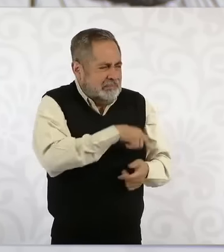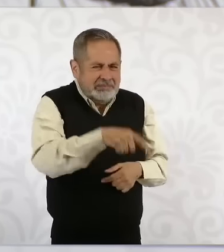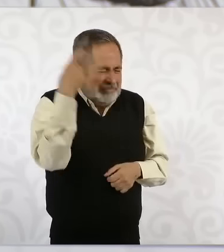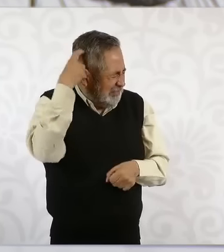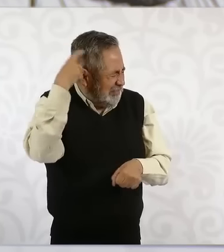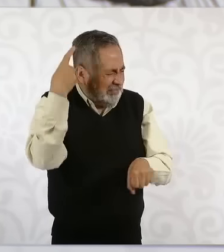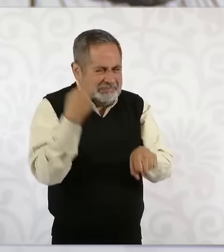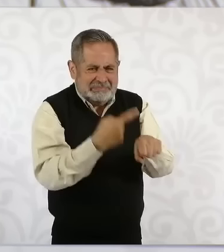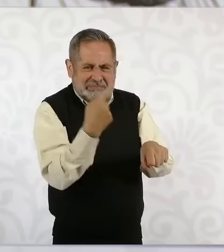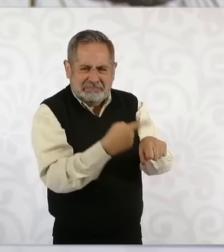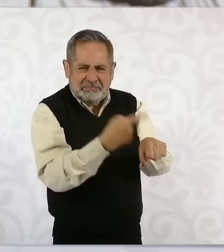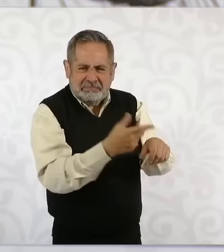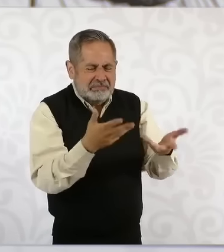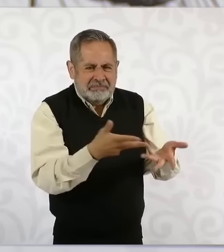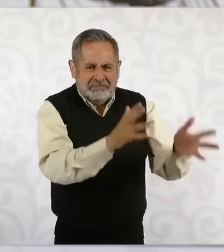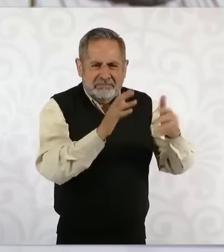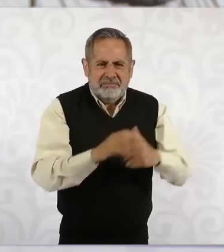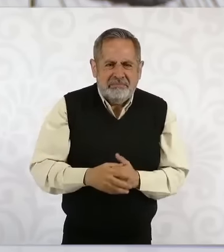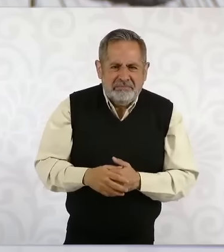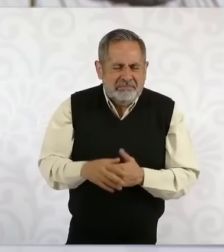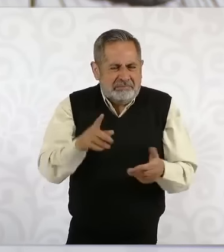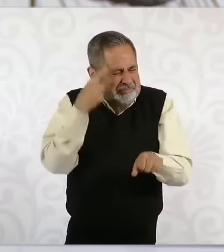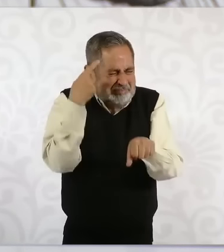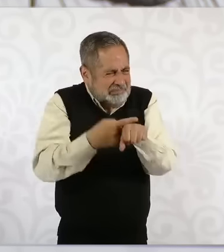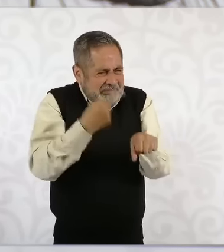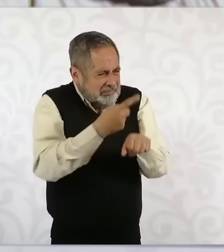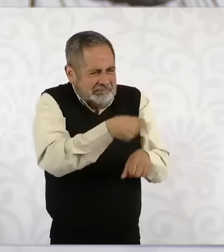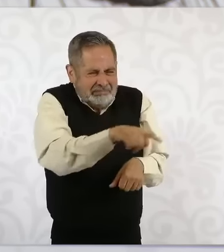como si fuera pecado, además enfermizo, totalmente enfermizos o es el que Pero,